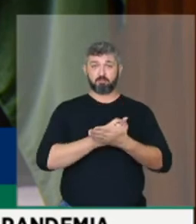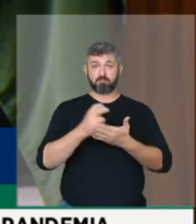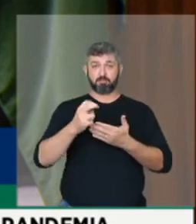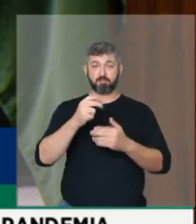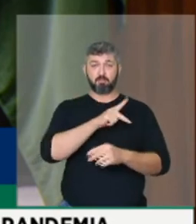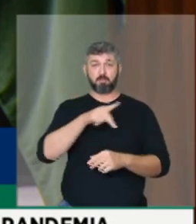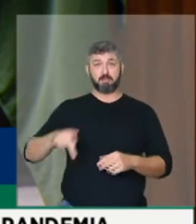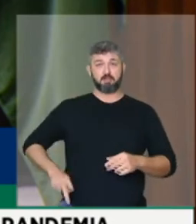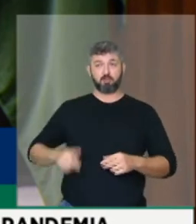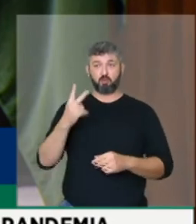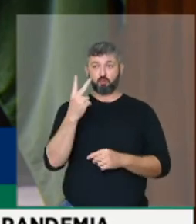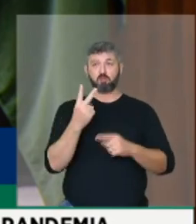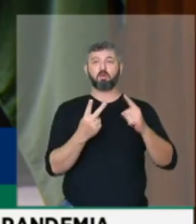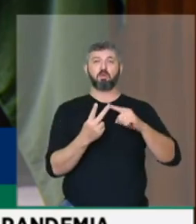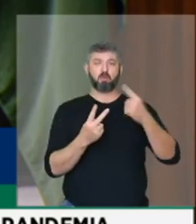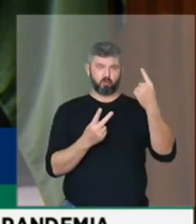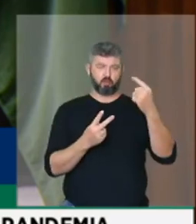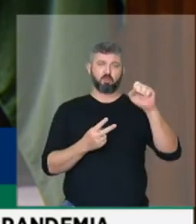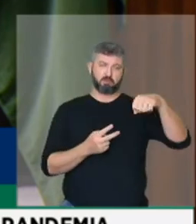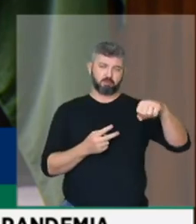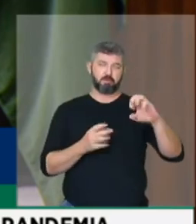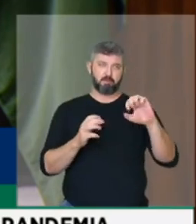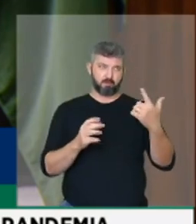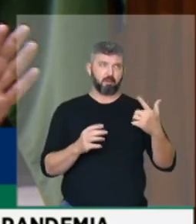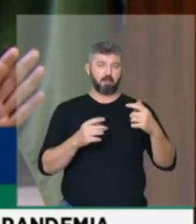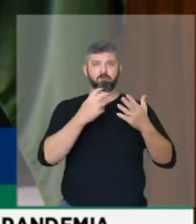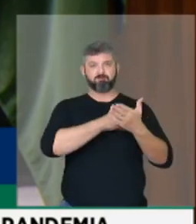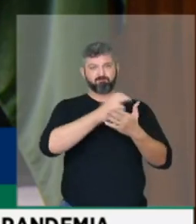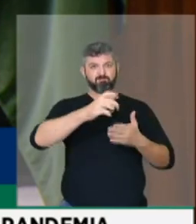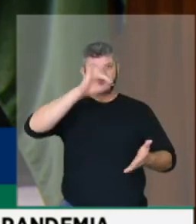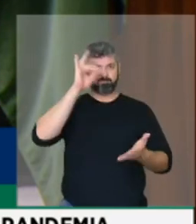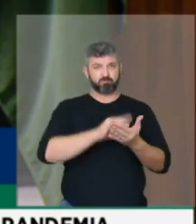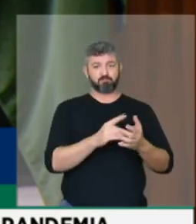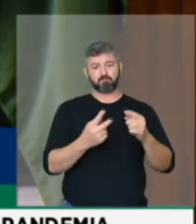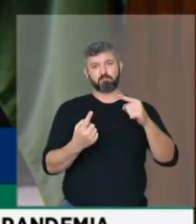PRESIDENTES, UM, EVIDENTEMENTE, DEVERIA TER SIDO RERATO MAS OUTRA DE UMA FORMA MUITO INJUSTA POR